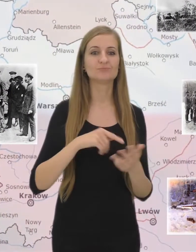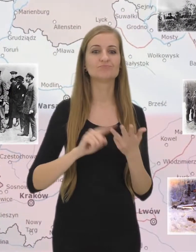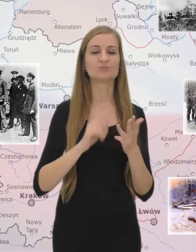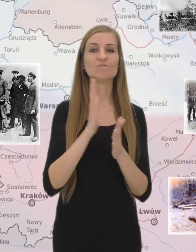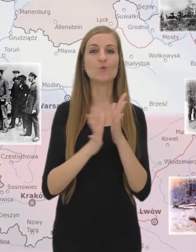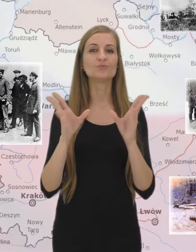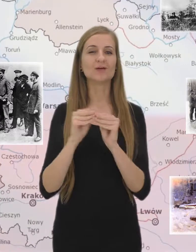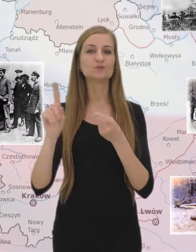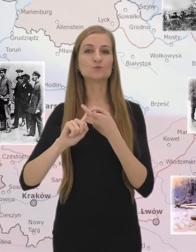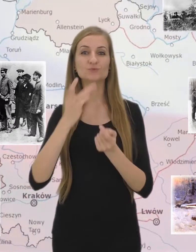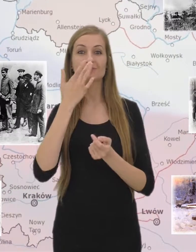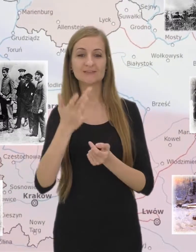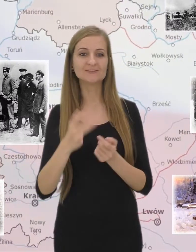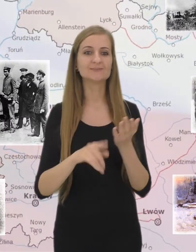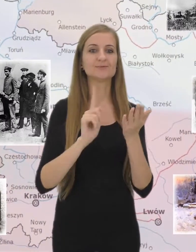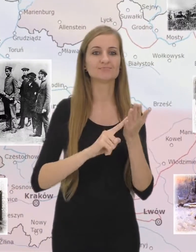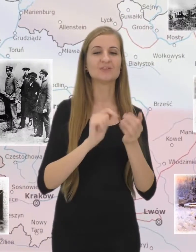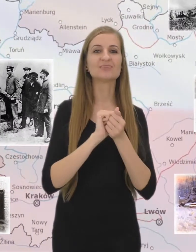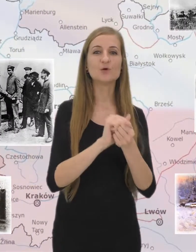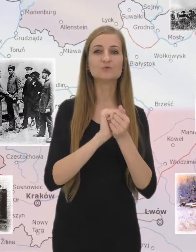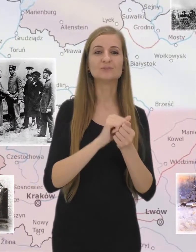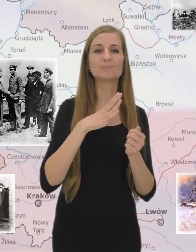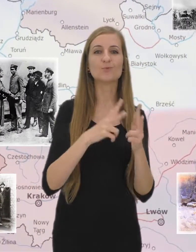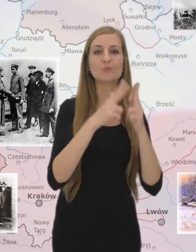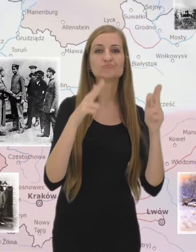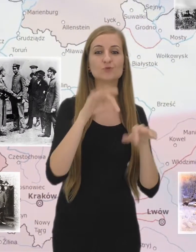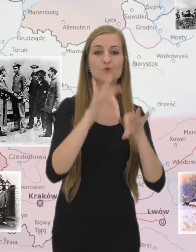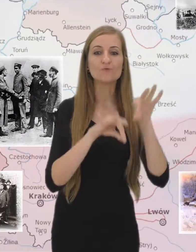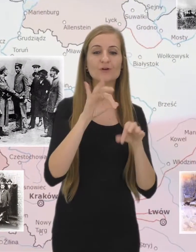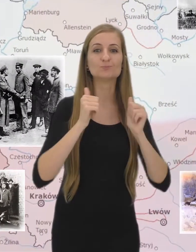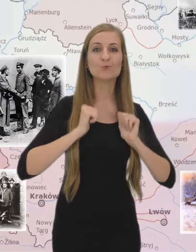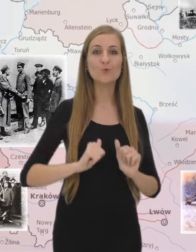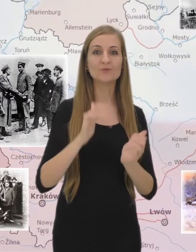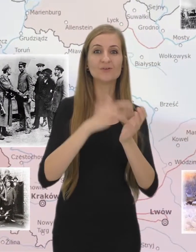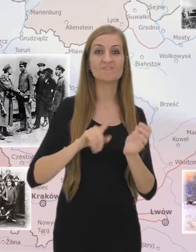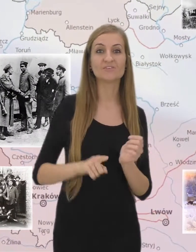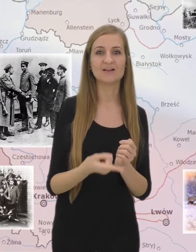wojna z sowiecką Rosją, negocjacje podczas konferencji pokojowej we Francji